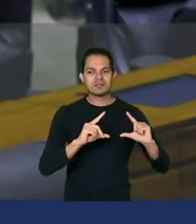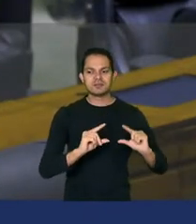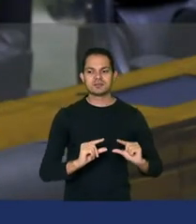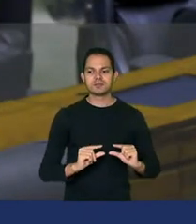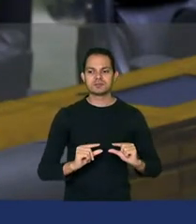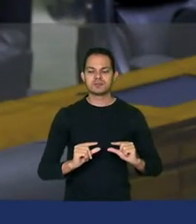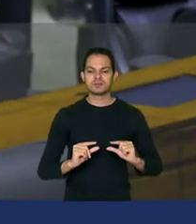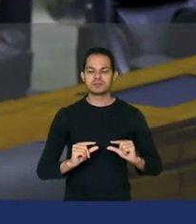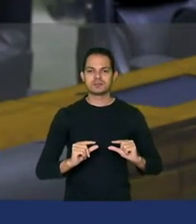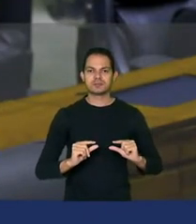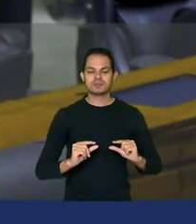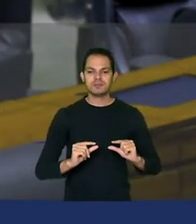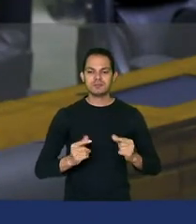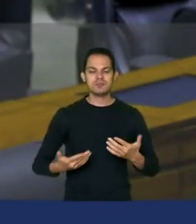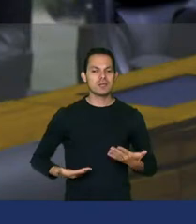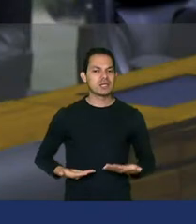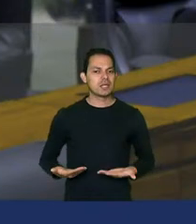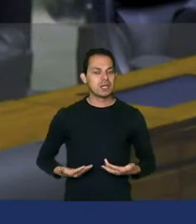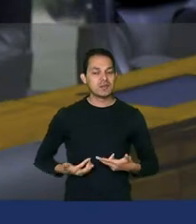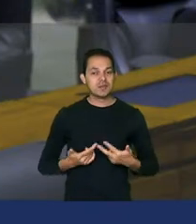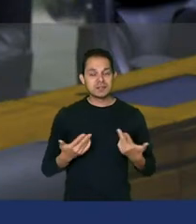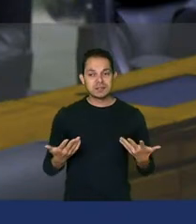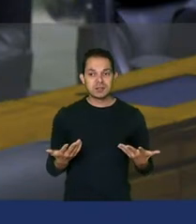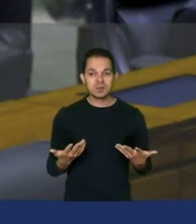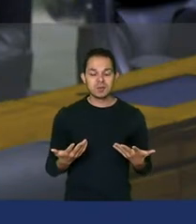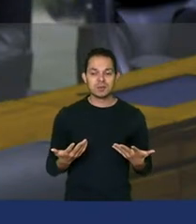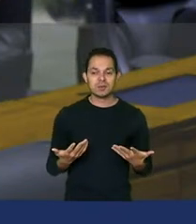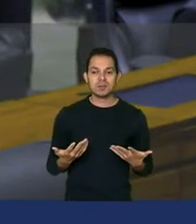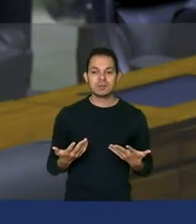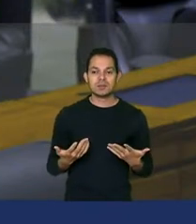IMPOSTOS. PORQUE VAI SE REDUZIR OUTRAS FORMAS DE CONSUMO, DE EFETIVAR OS SERVIÇOS, ENTÃO VOCÊ VAI